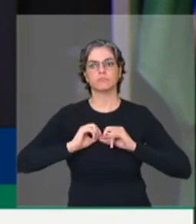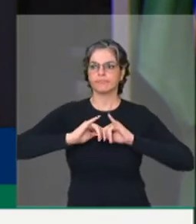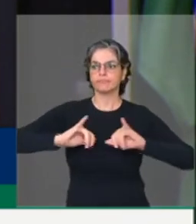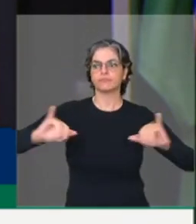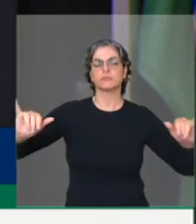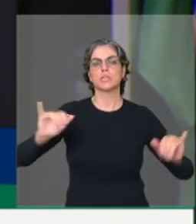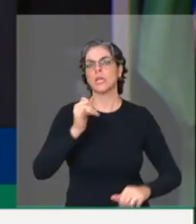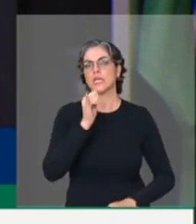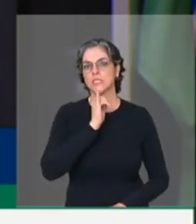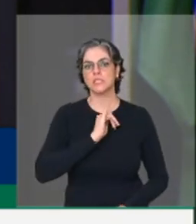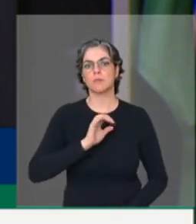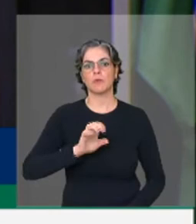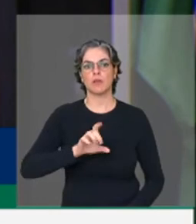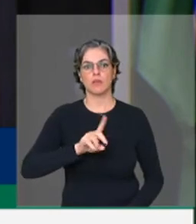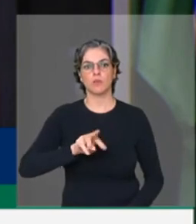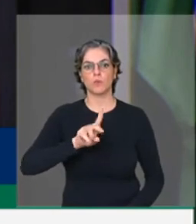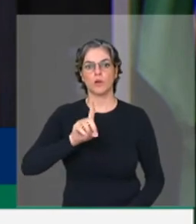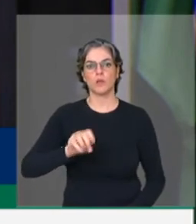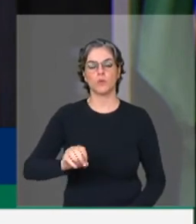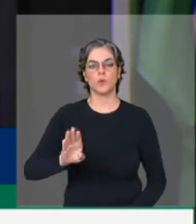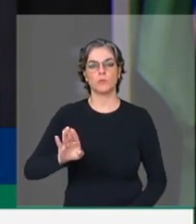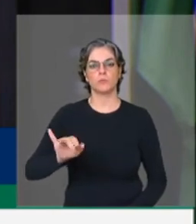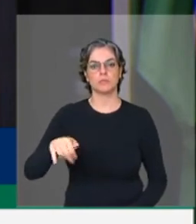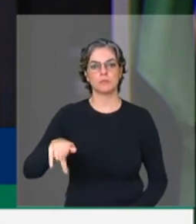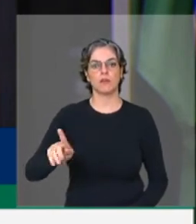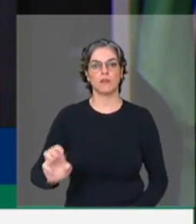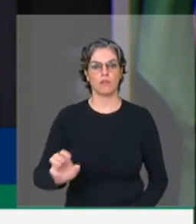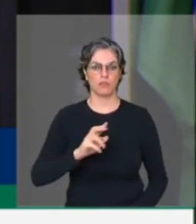PAÍS, INCLUSIVE DO DEPUTADO EDUARDO BISMARCK QUE PRESIDE ESSA SESSÃO. EU RESUMIRIA TODO ESFORÇO DE UNIÃO